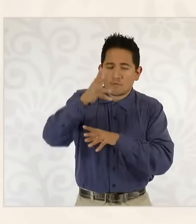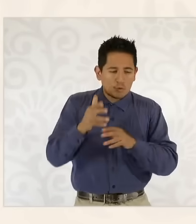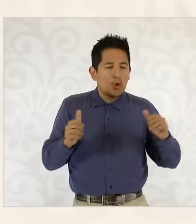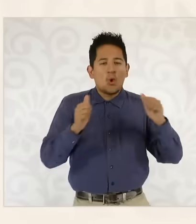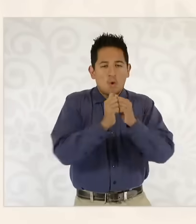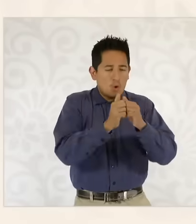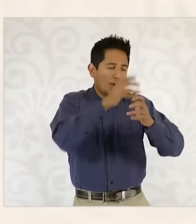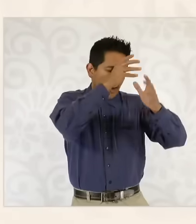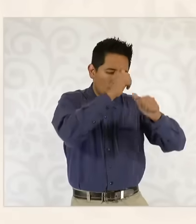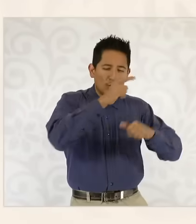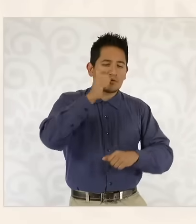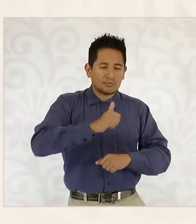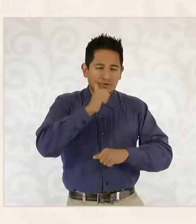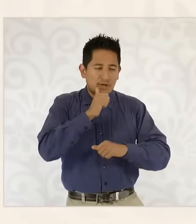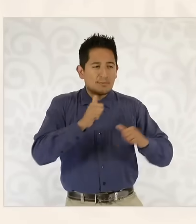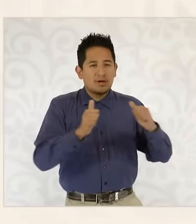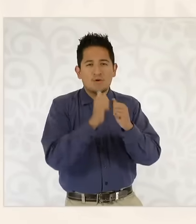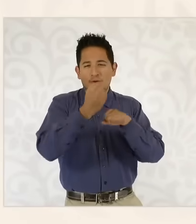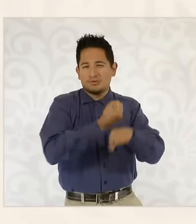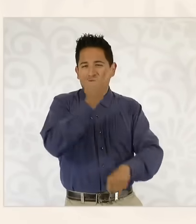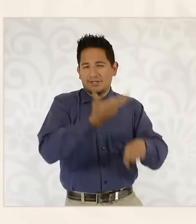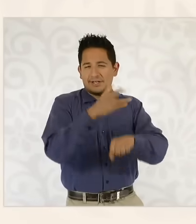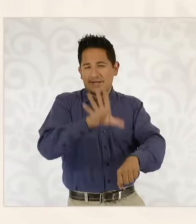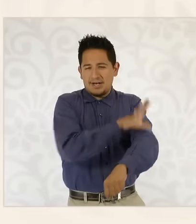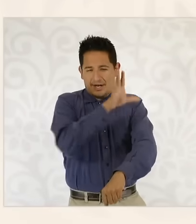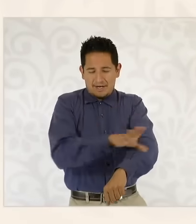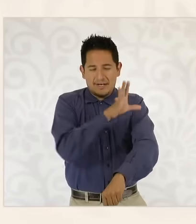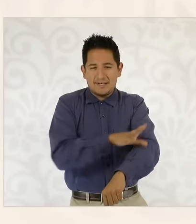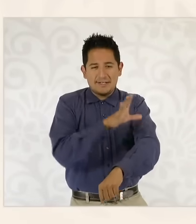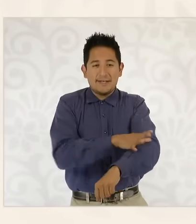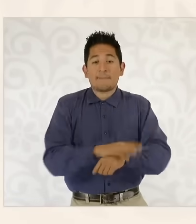Federal de Electricidad y las demás instituciones del sector energía. energético para garantizar